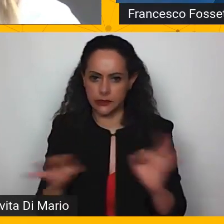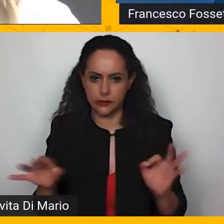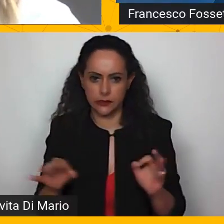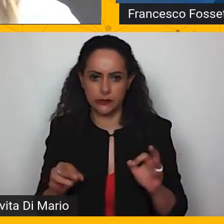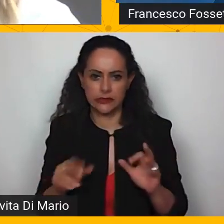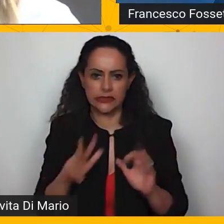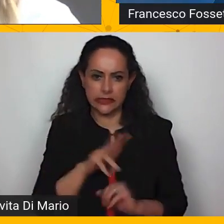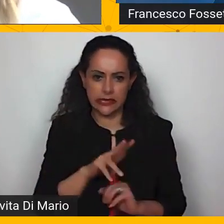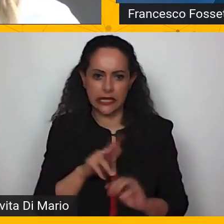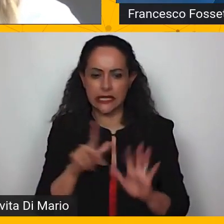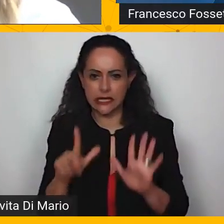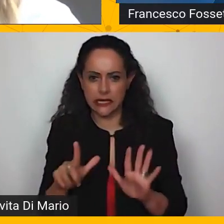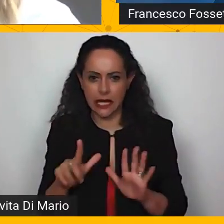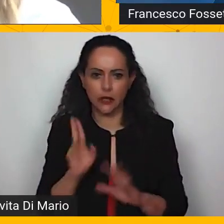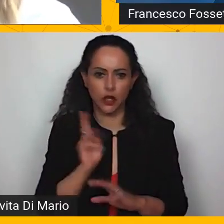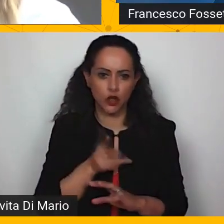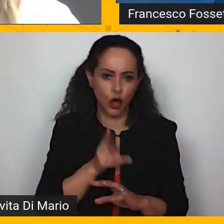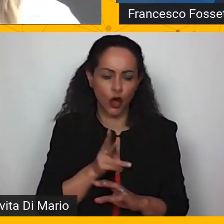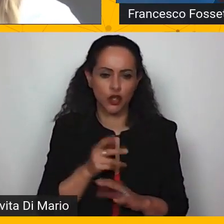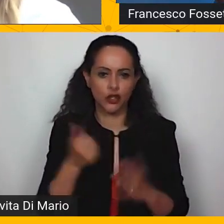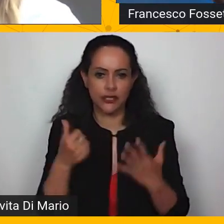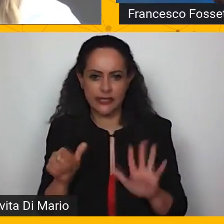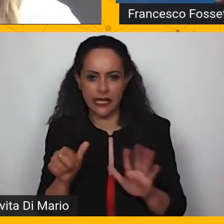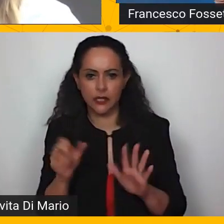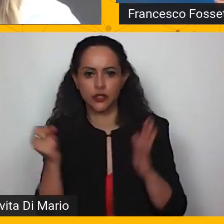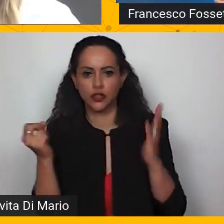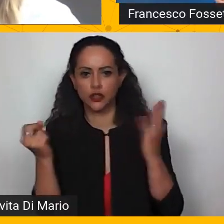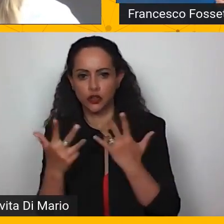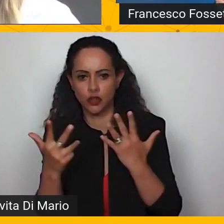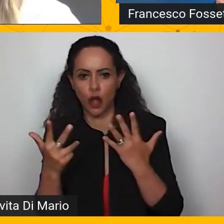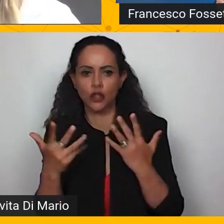problemi. Sono tre sette,